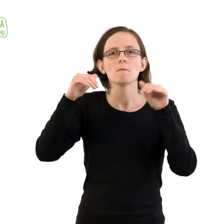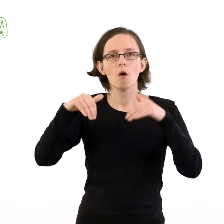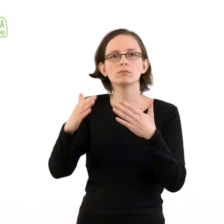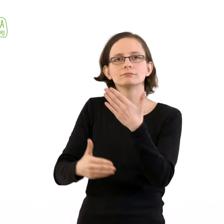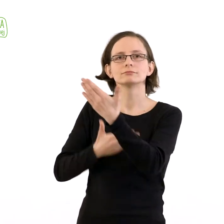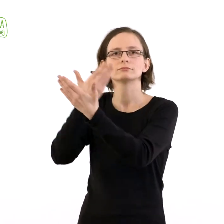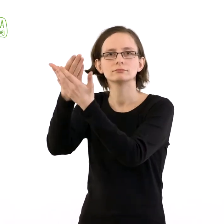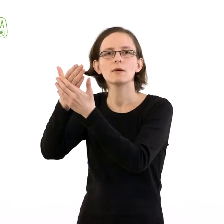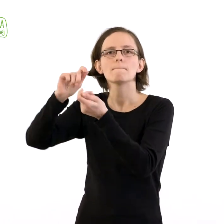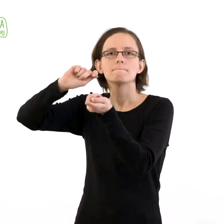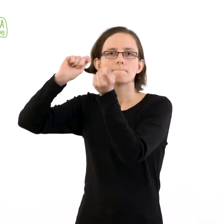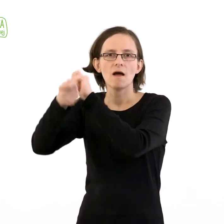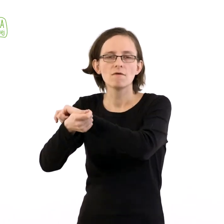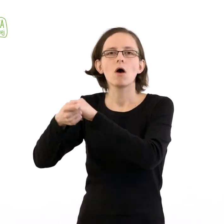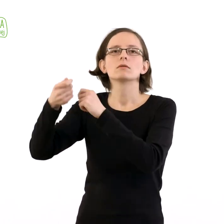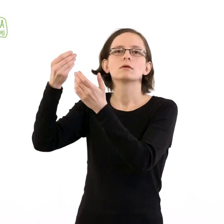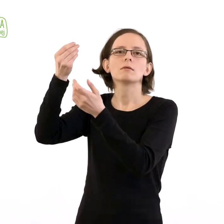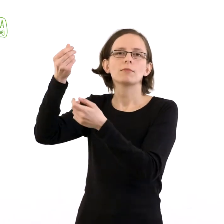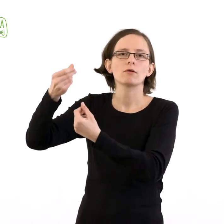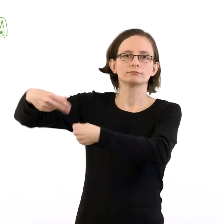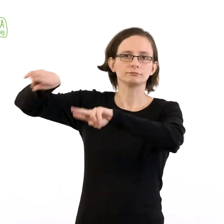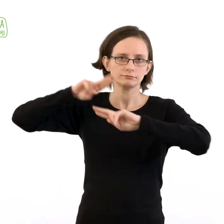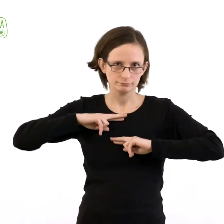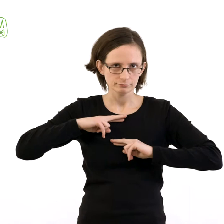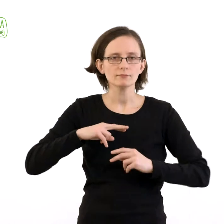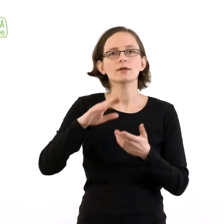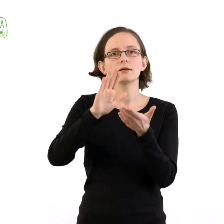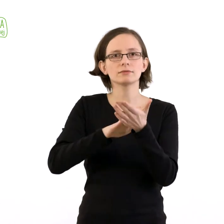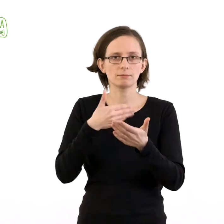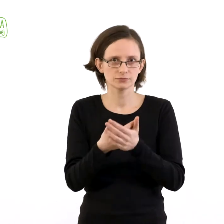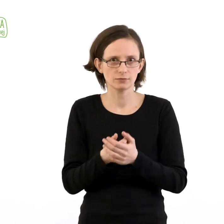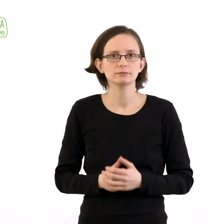może otrzymać zwrot ze środków Państwowego Funduszu Rehabilitacji Osób Niepełnosprawnych kosztów: